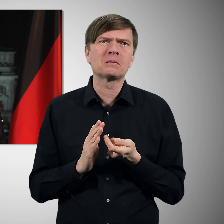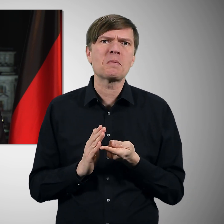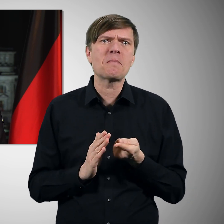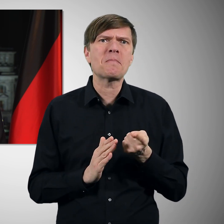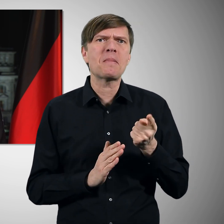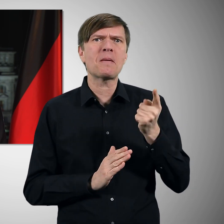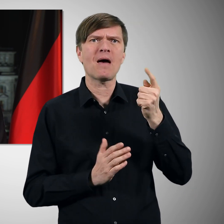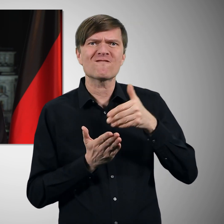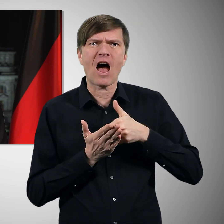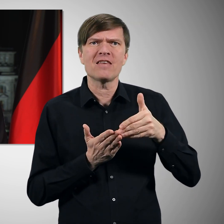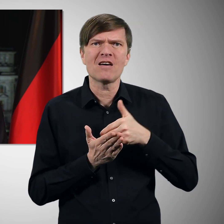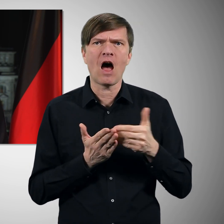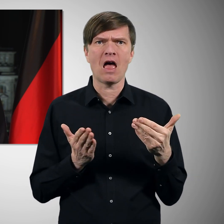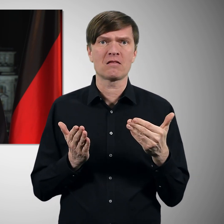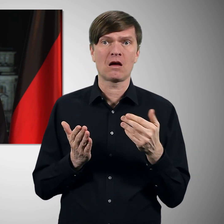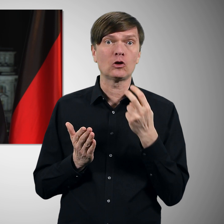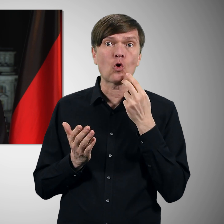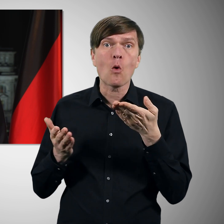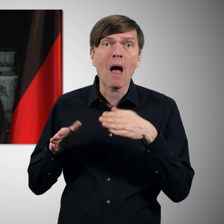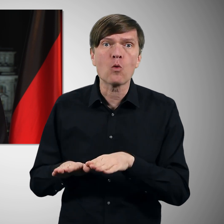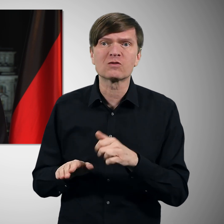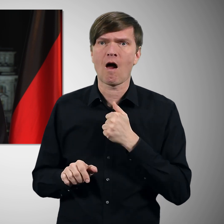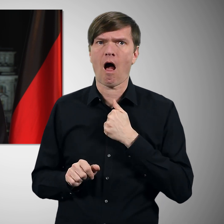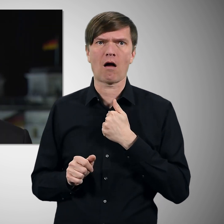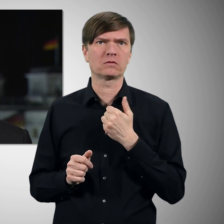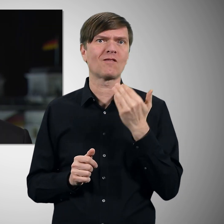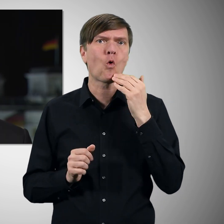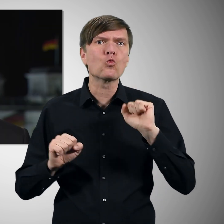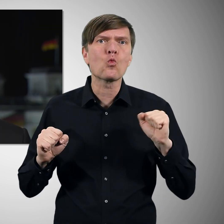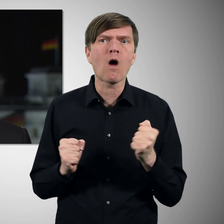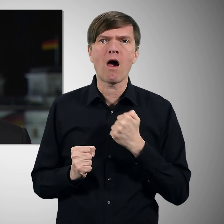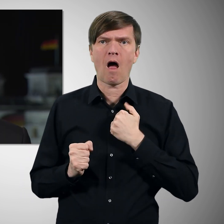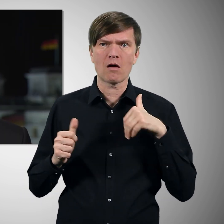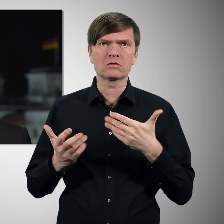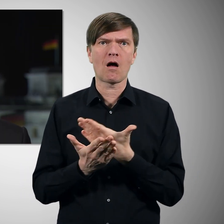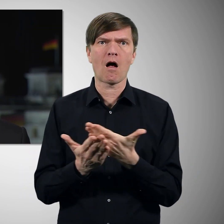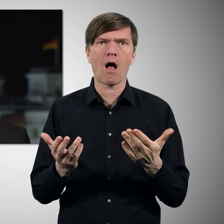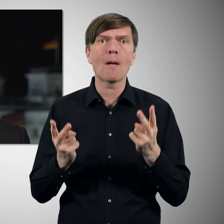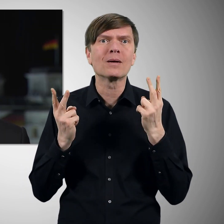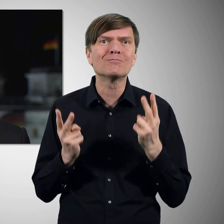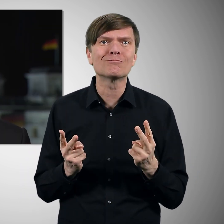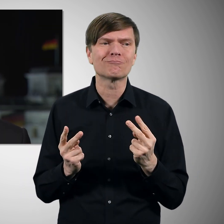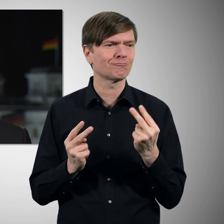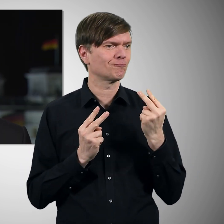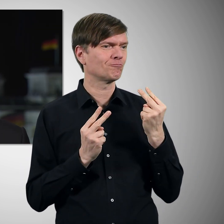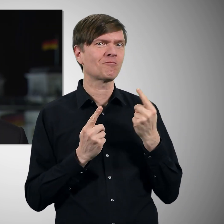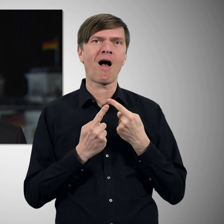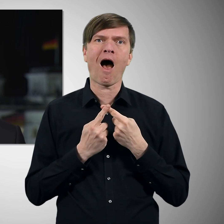Es gab die Sorge vor Stromausfällen und kalten Wohnungen. Es ist anders gekommen. Die Inflation ist gesunken.